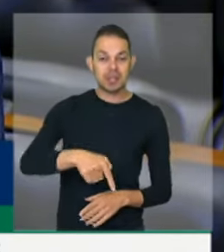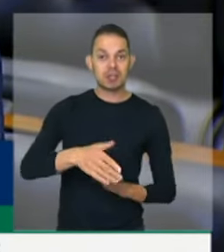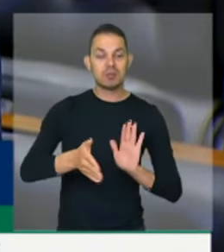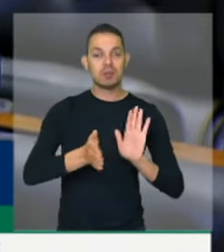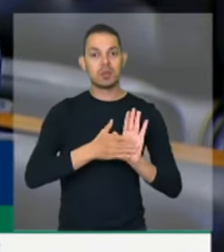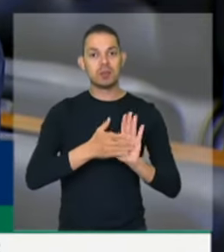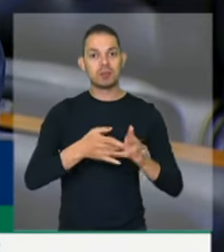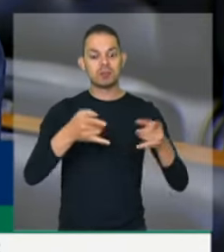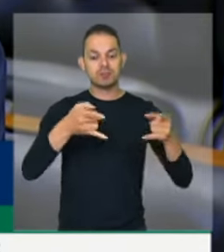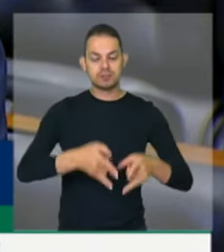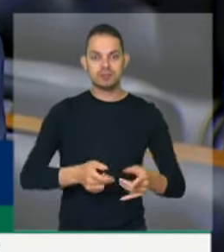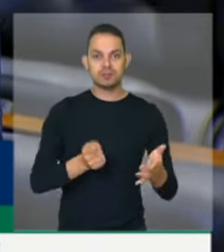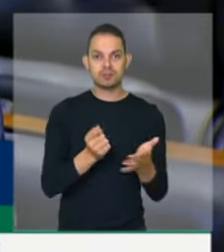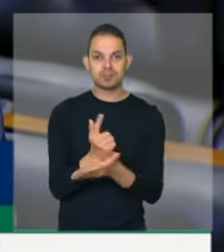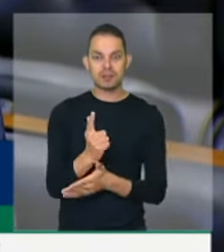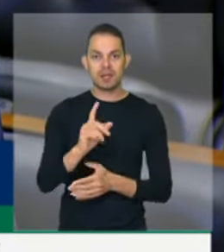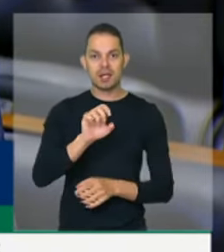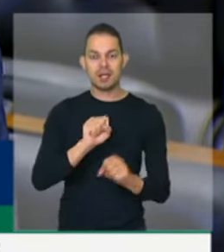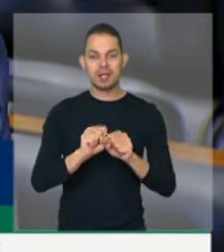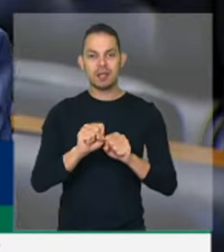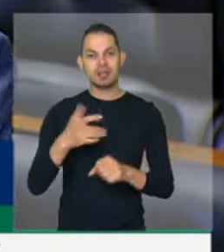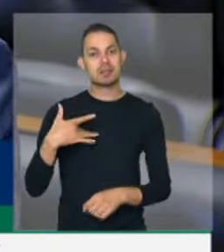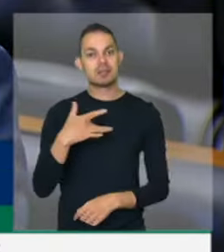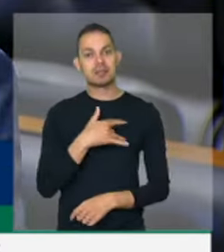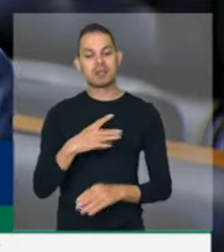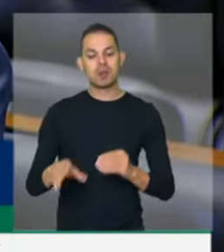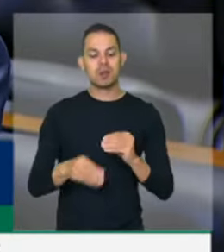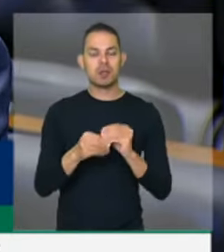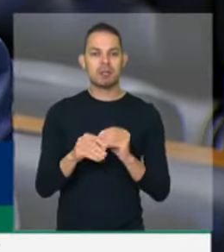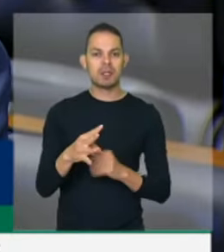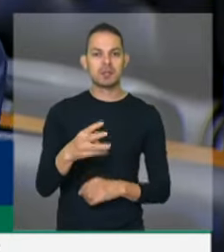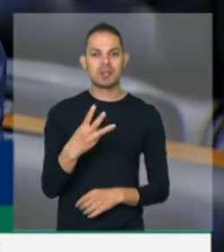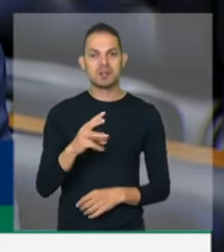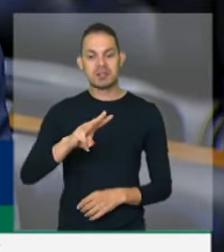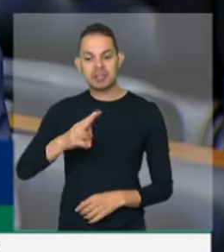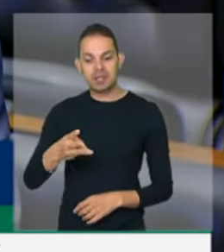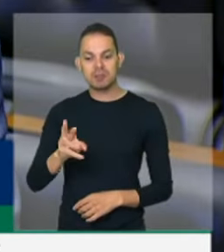UMA MÉDIA DE SUPLEMENTAR POR UMA MÉDIA DE 3 MIL REAIS, O VALOR PRATICADO EM MÉDIA POR TODO O BRASIL. ENTÃO O